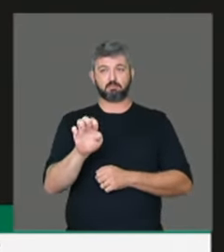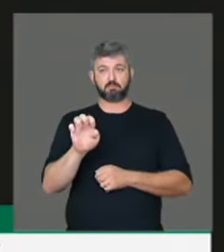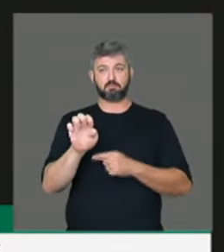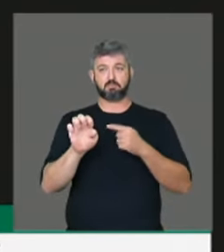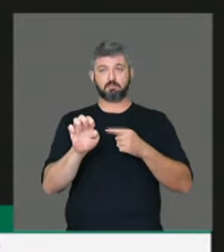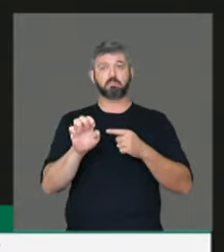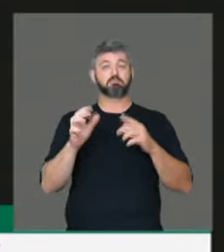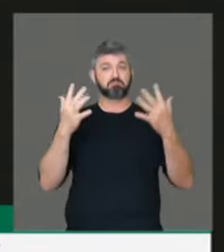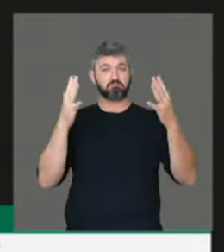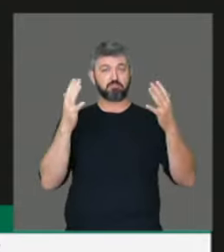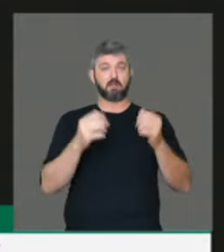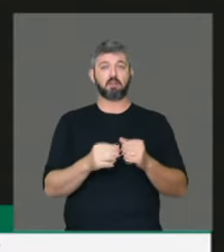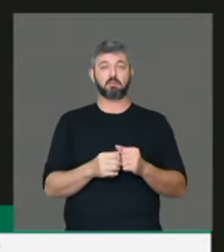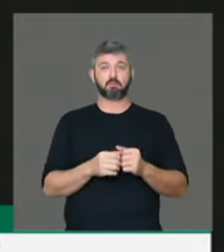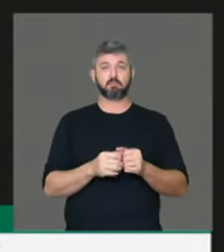PODERES E... COM CERTEZA ORIENTAMOS SIM PARA A MATÉ